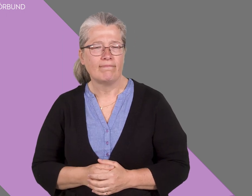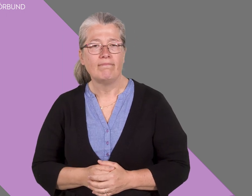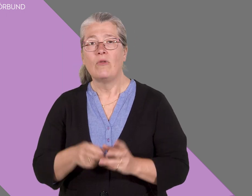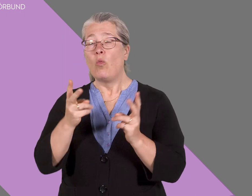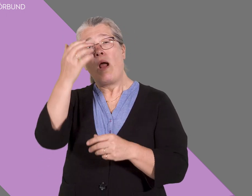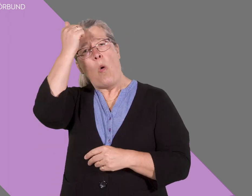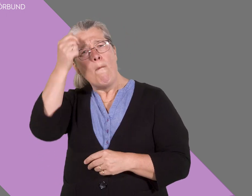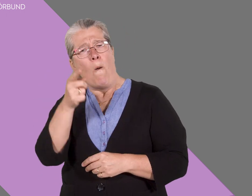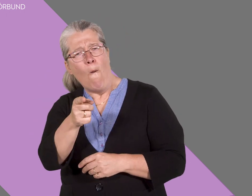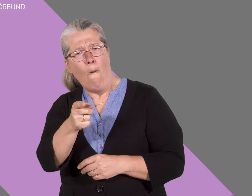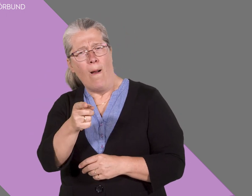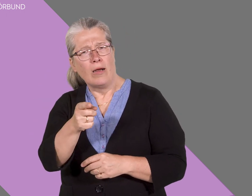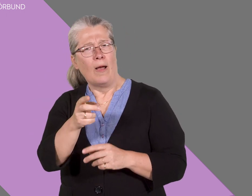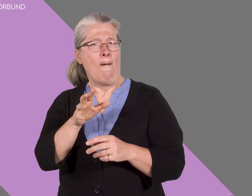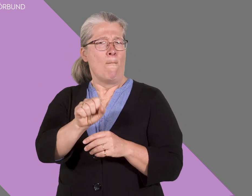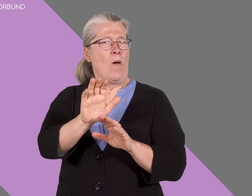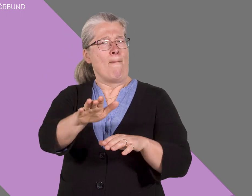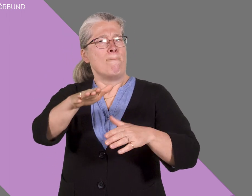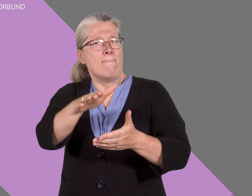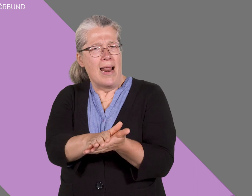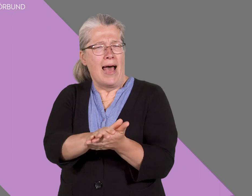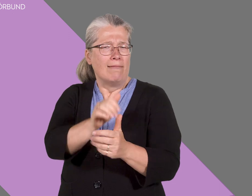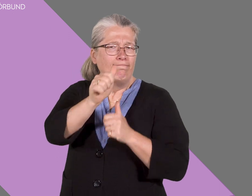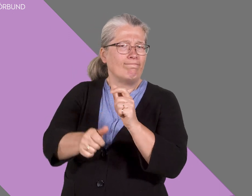Och om du inte redan gjort det ska du också komma ihåg att reservera plats -